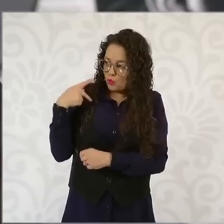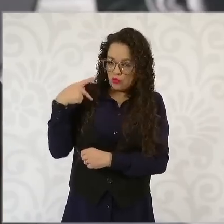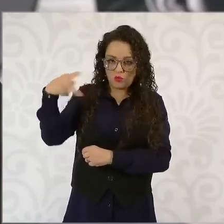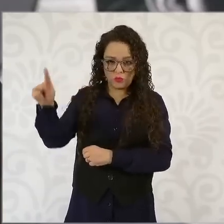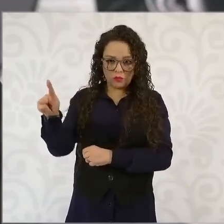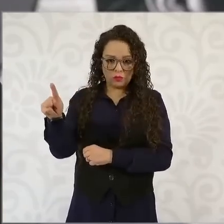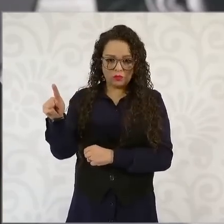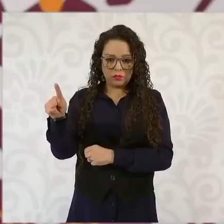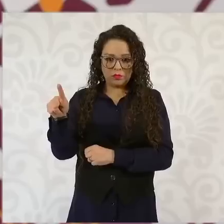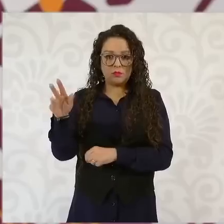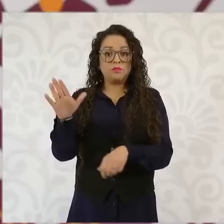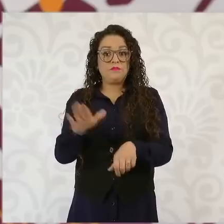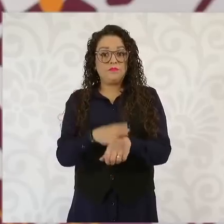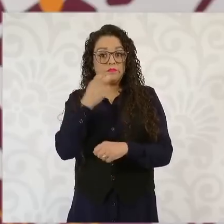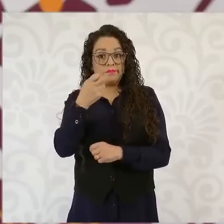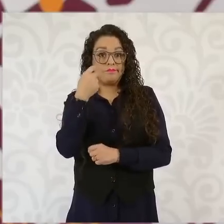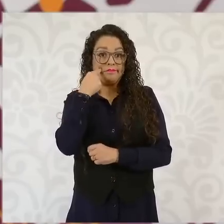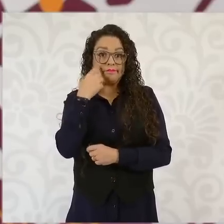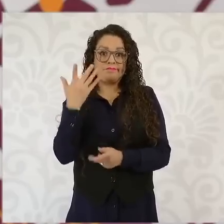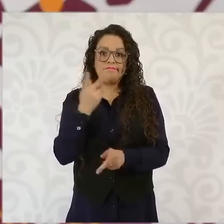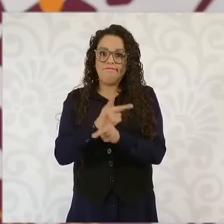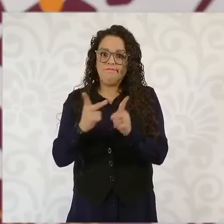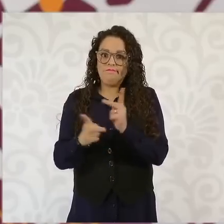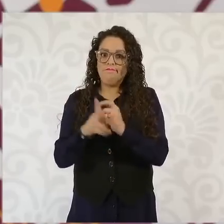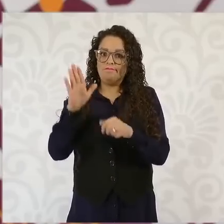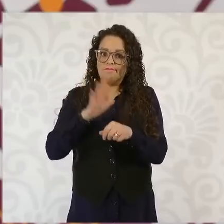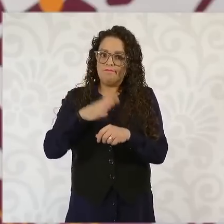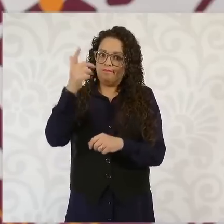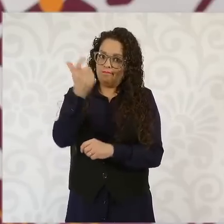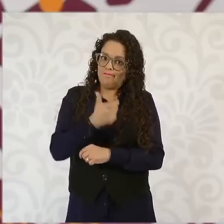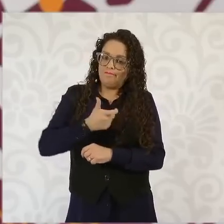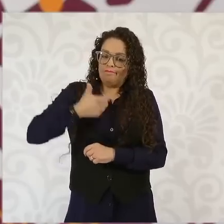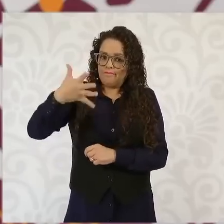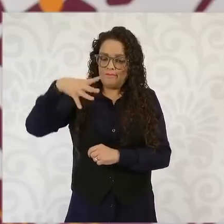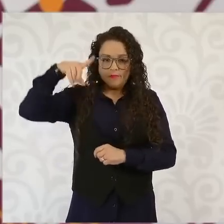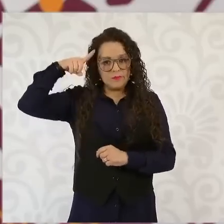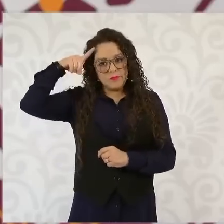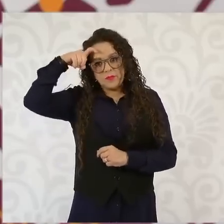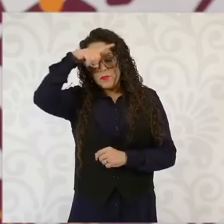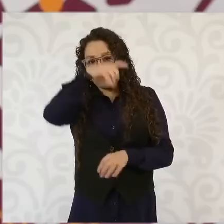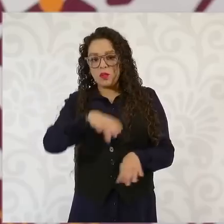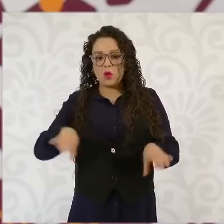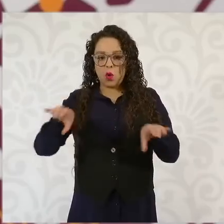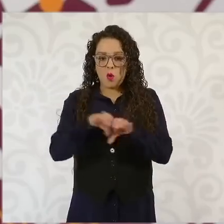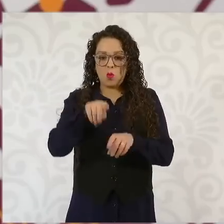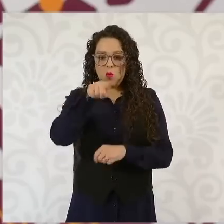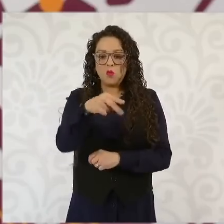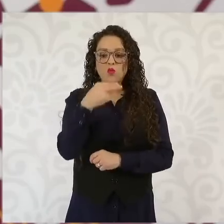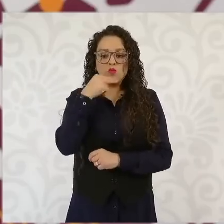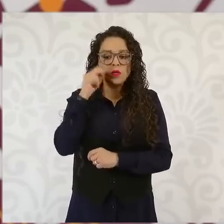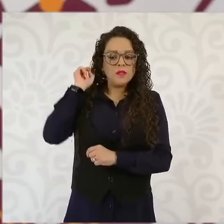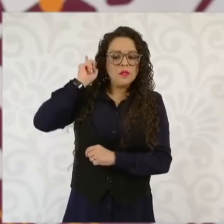los precios dificultades para integrar lo que usas todos los días por ejemplo un electrodoméstico